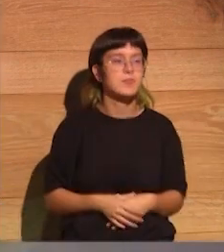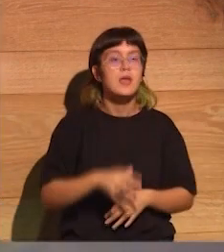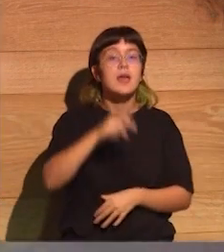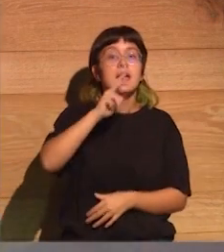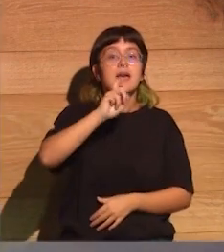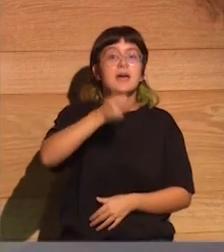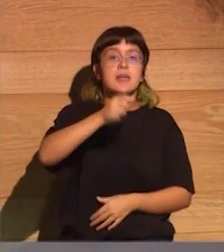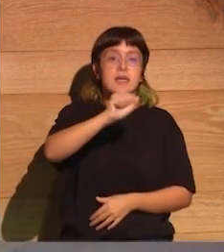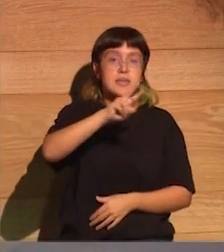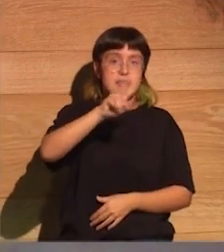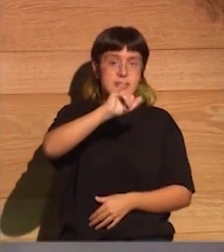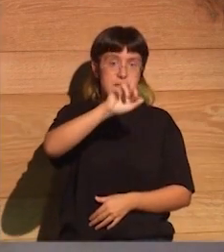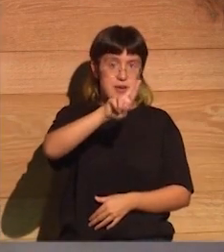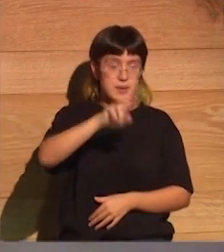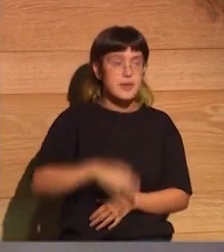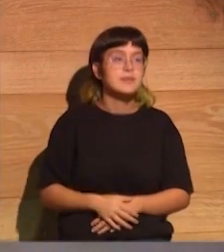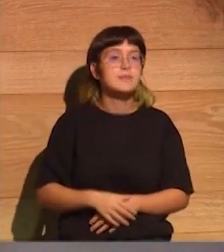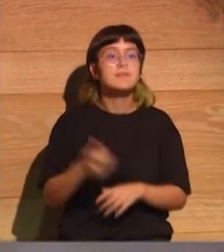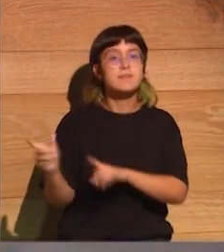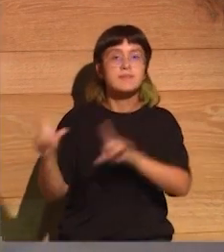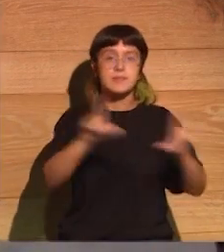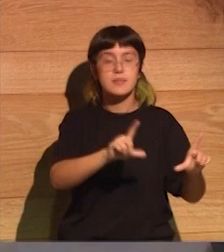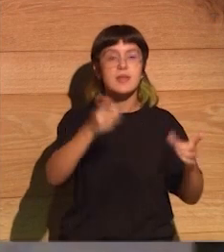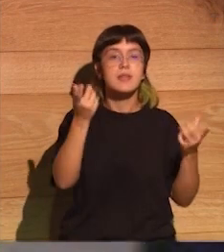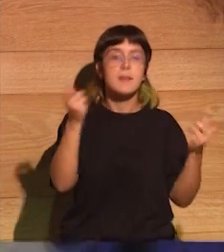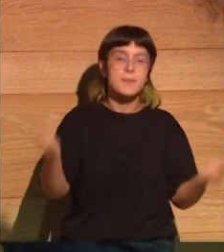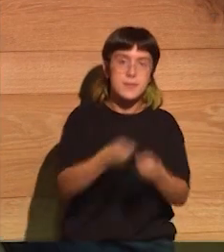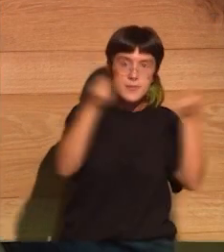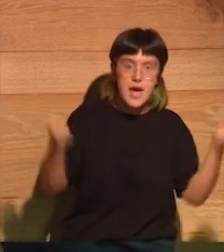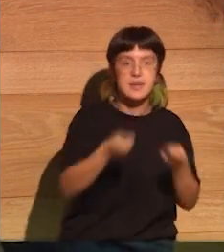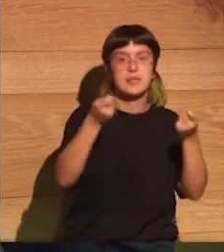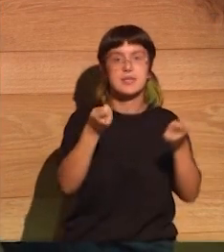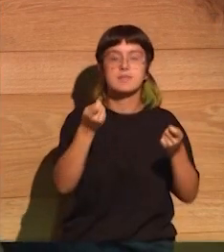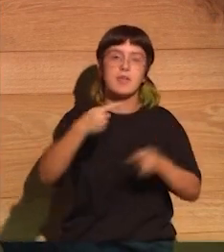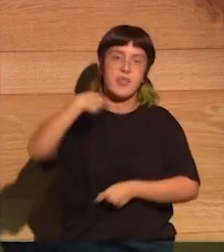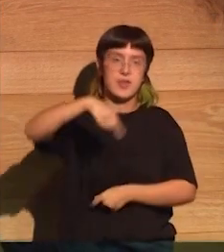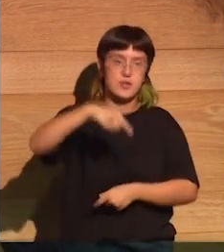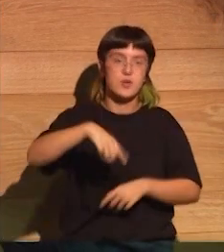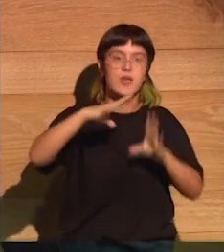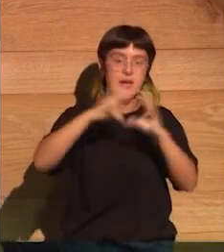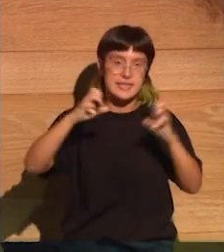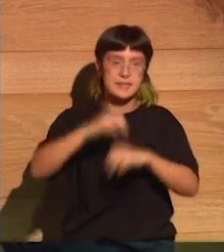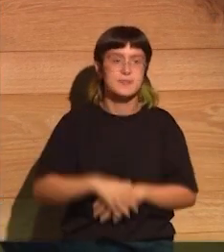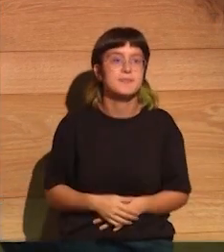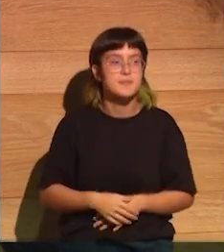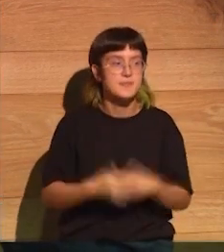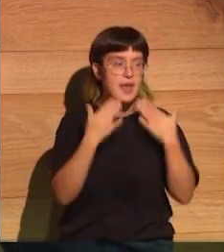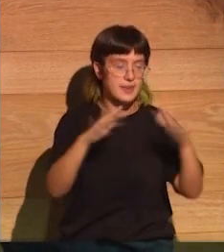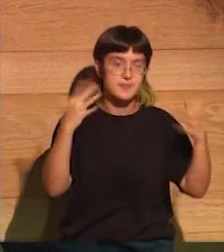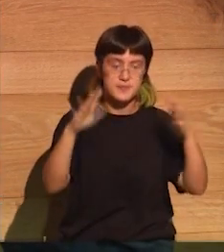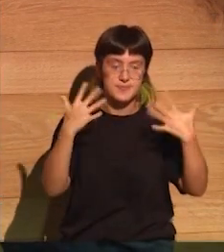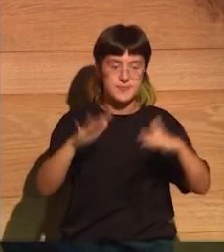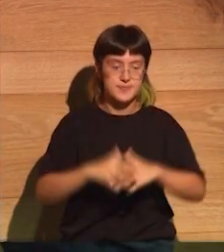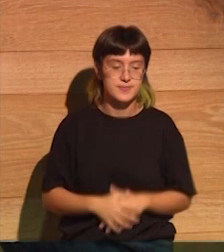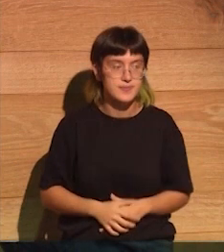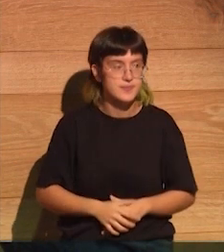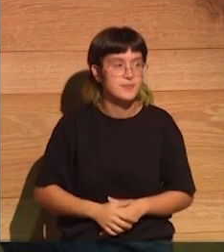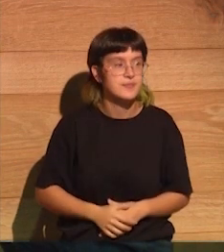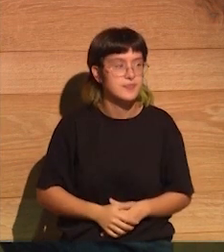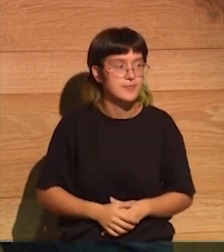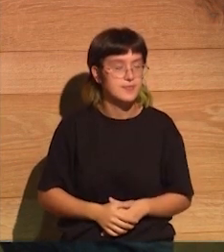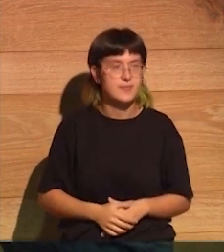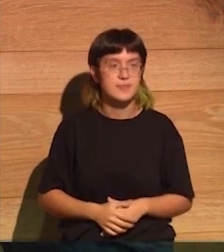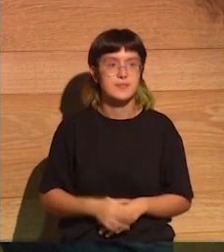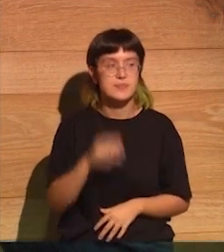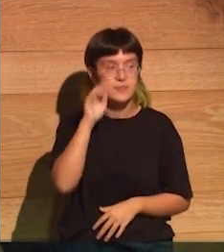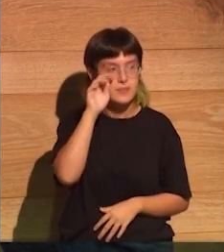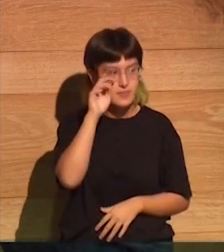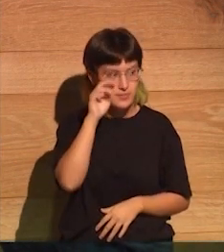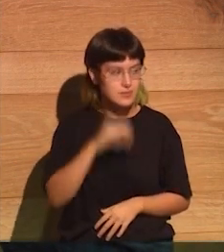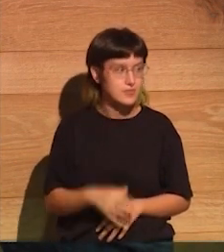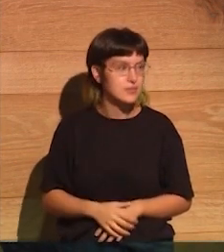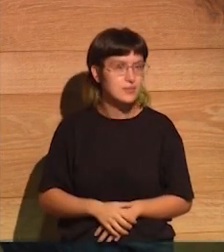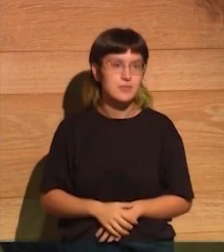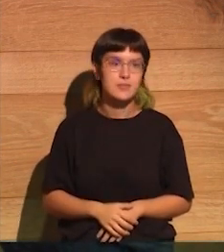director corporativo de Educación y Marketing en Fundación La Caixa.